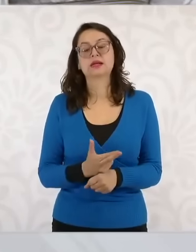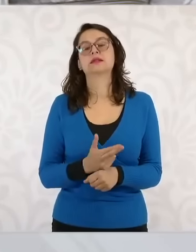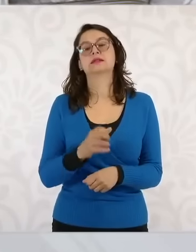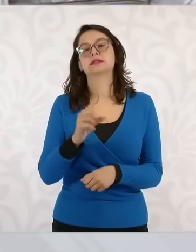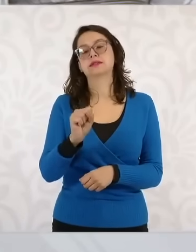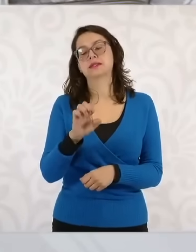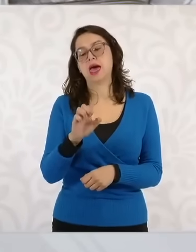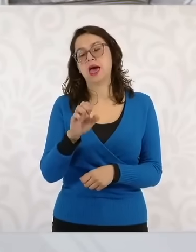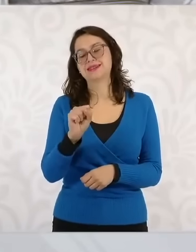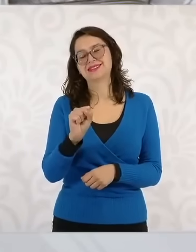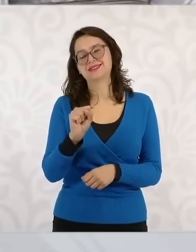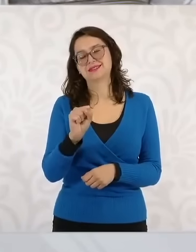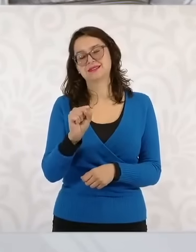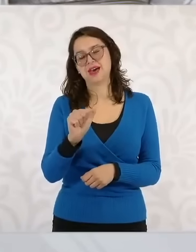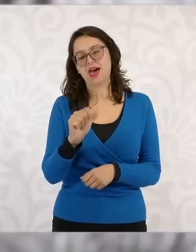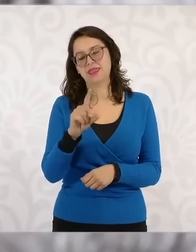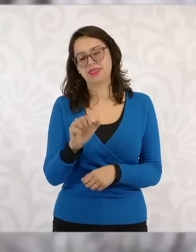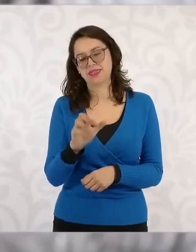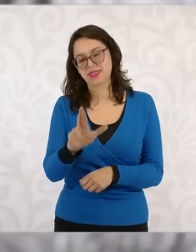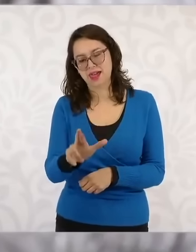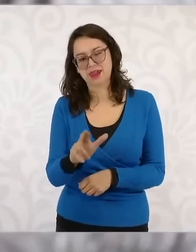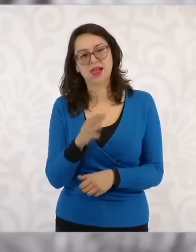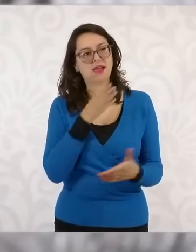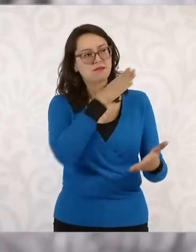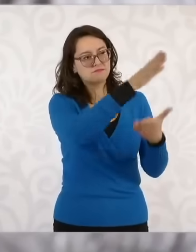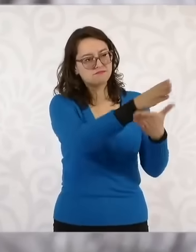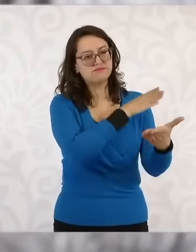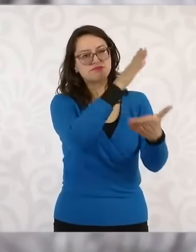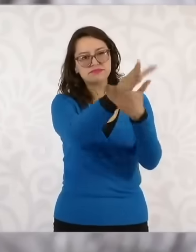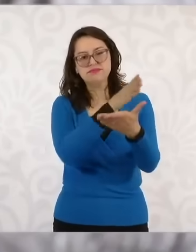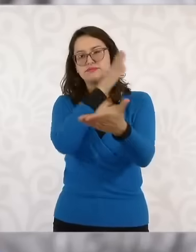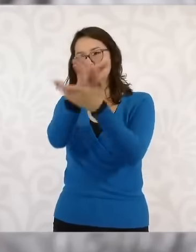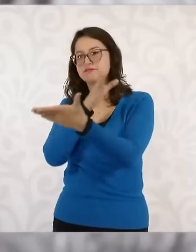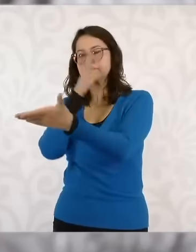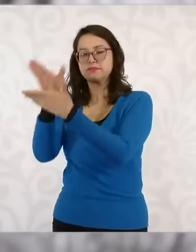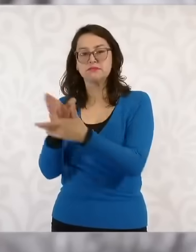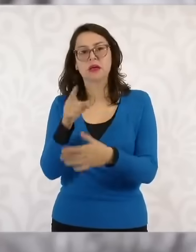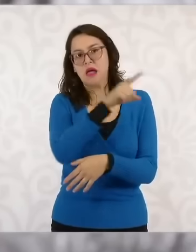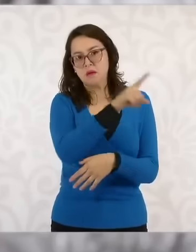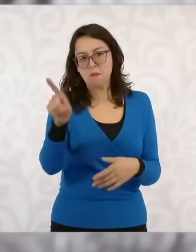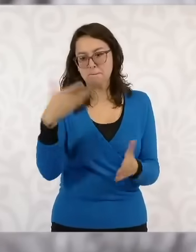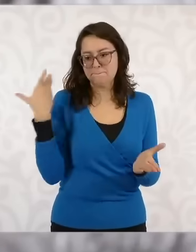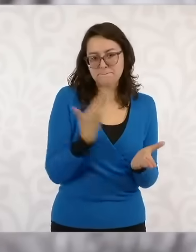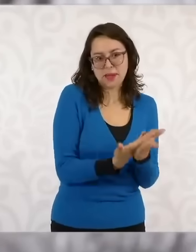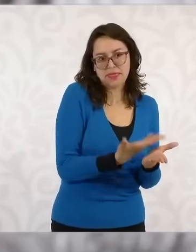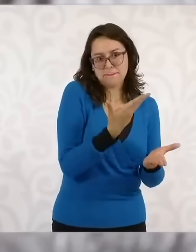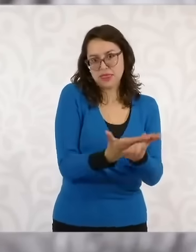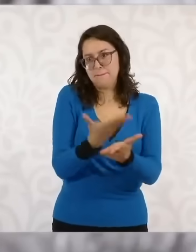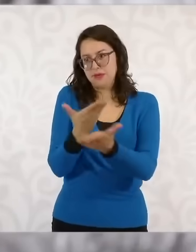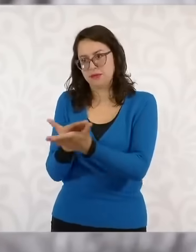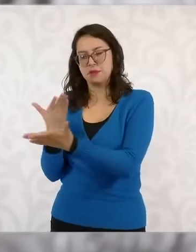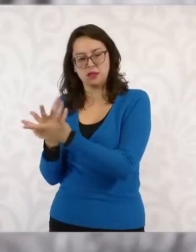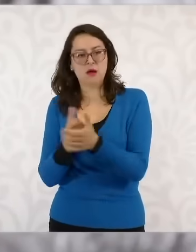en los diferentes estados, atendiendo las diferentes peticiones relacionadas con el campo.